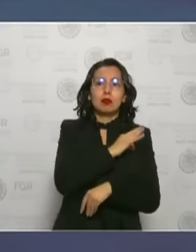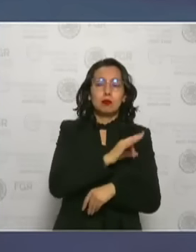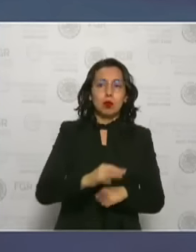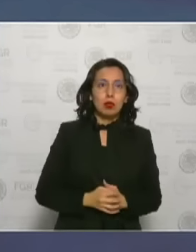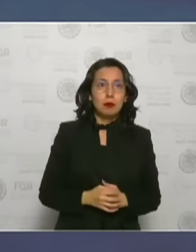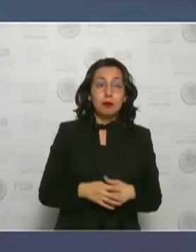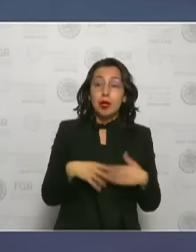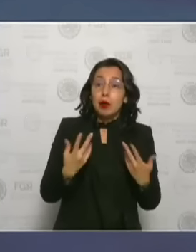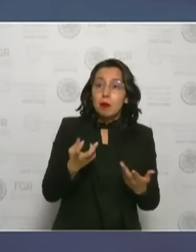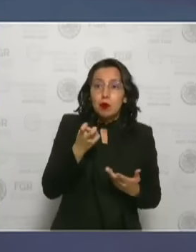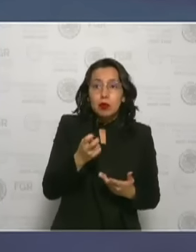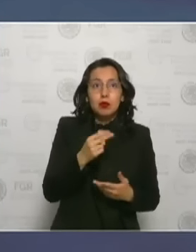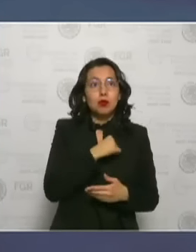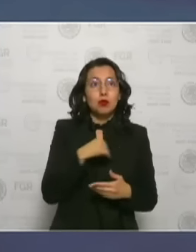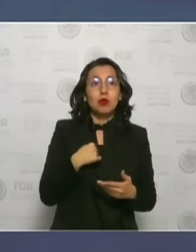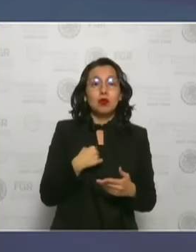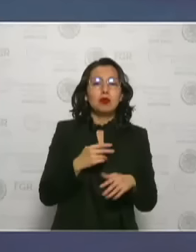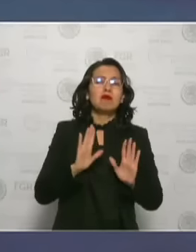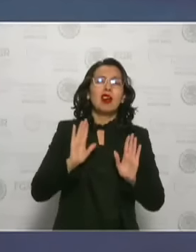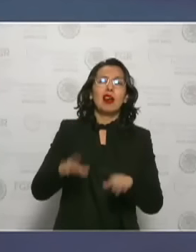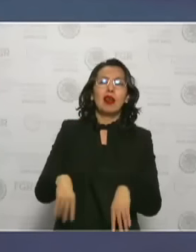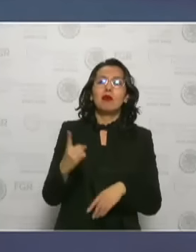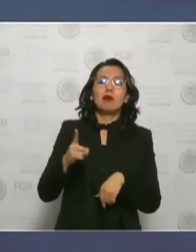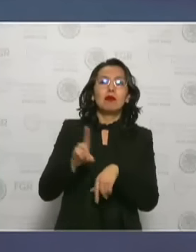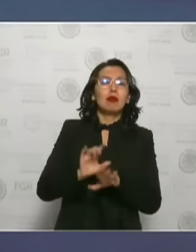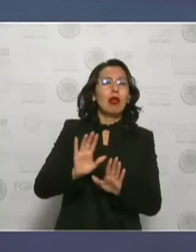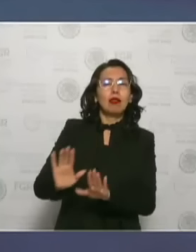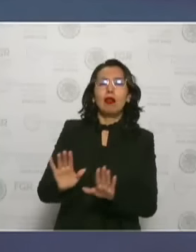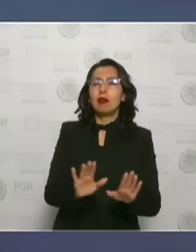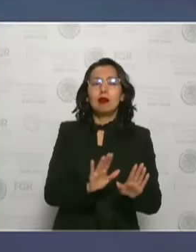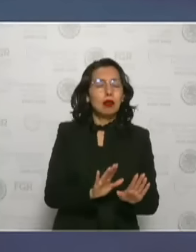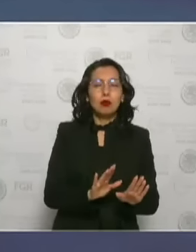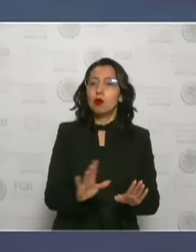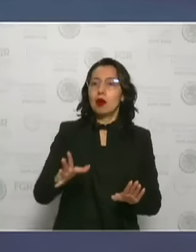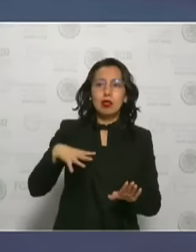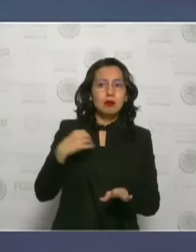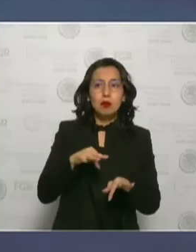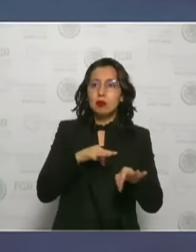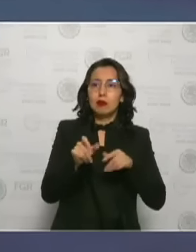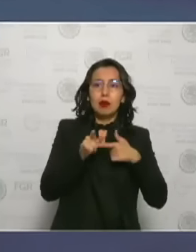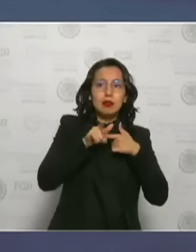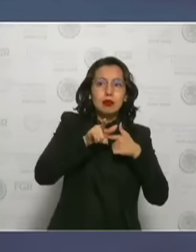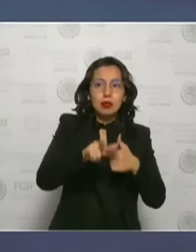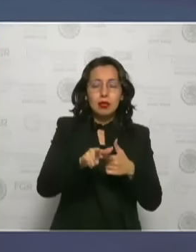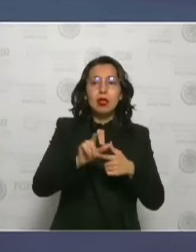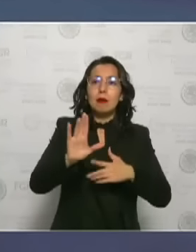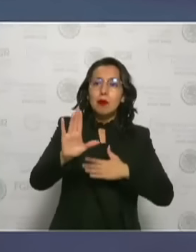no podemos desperdiciar de un día. Trabajemos incansablemente con la convicción de que juntos